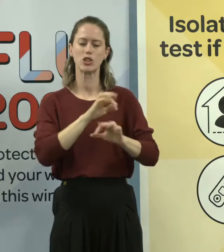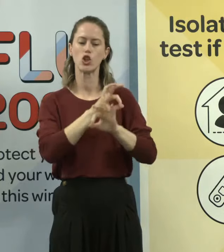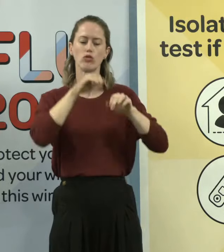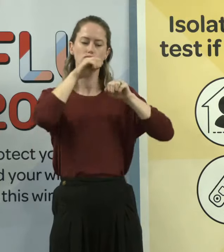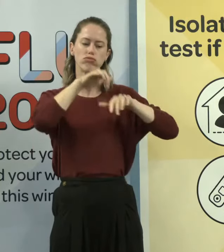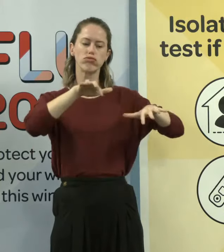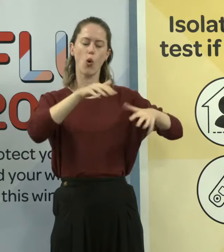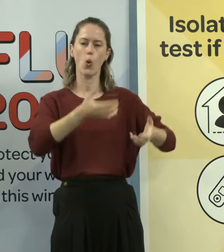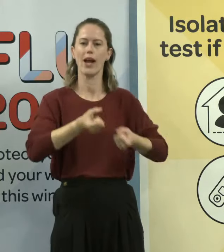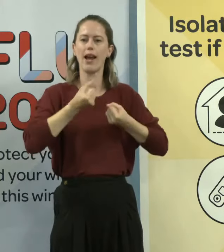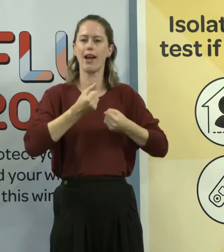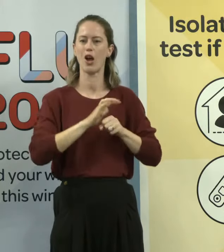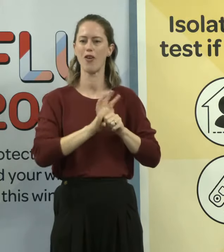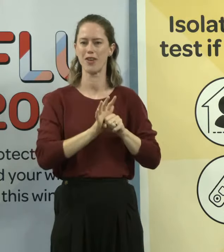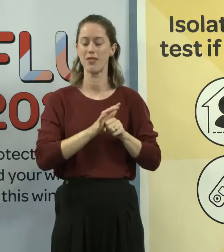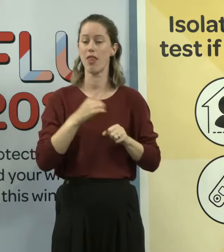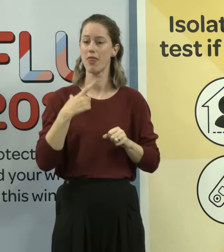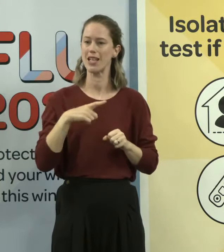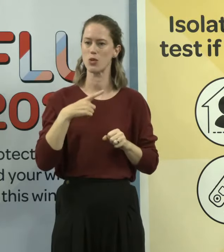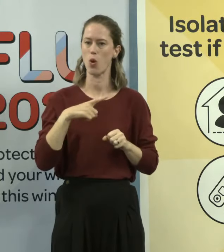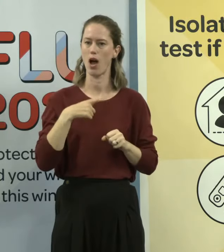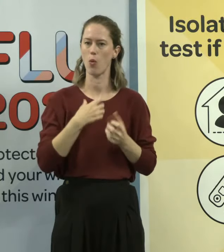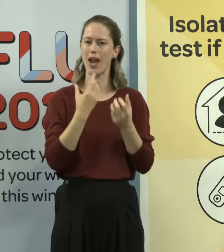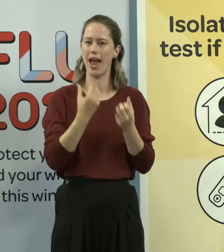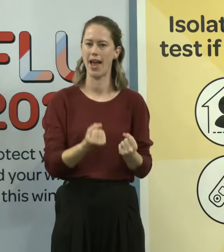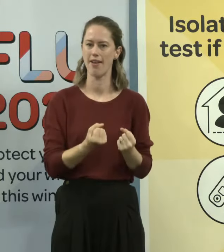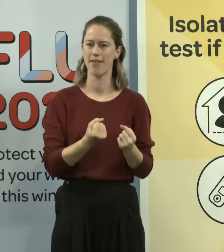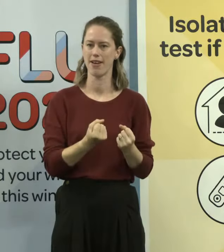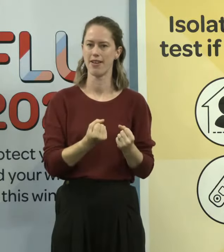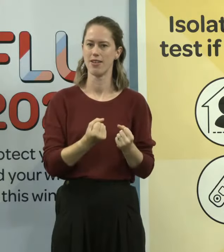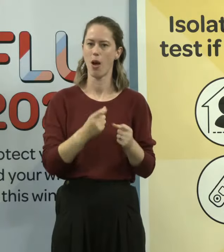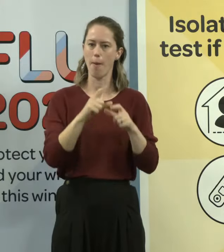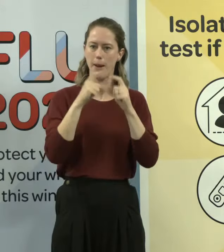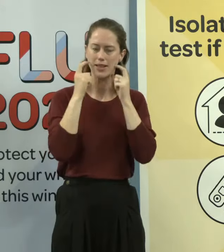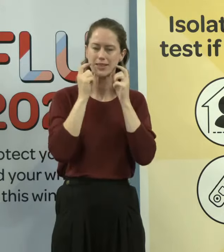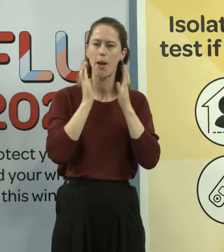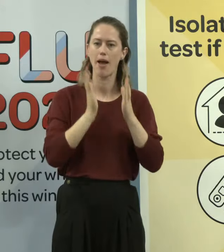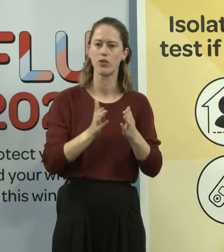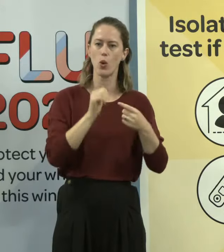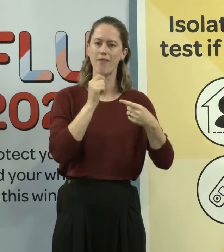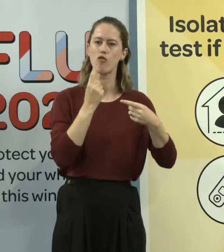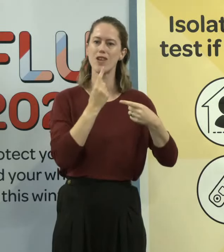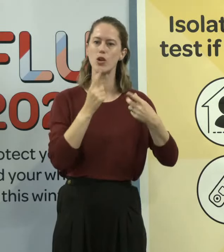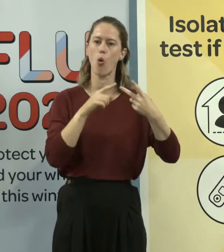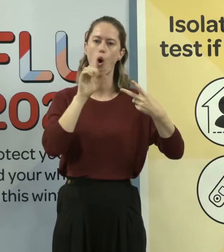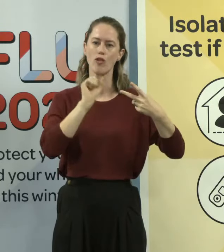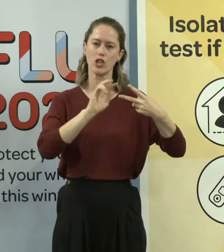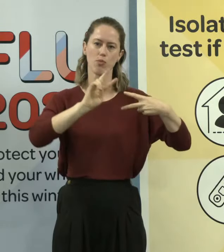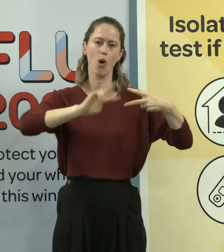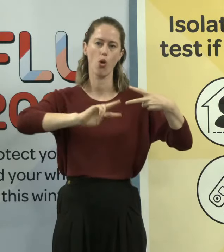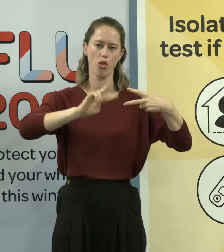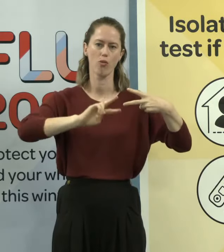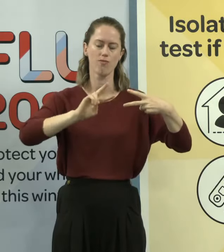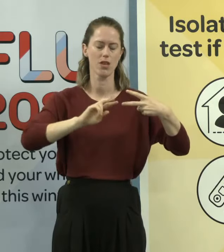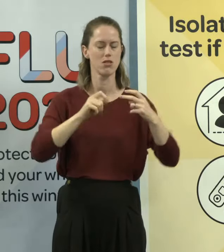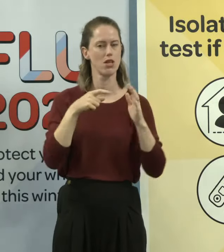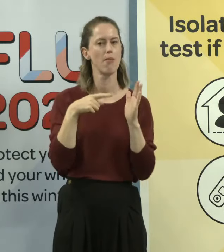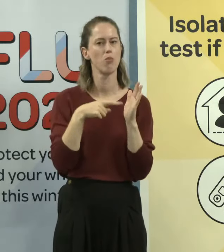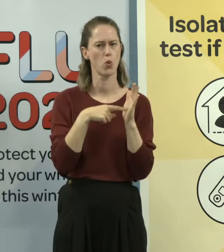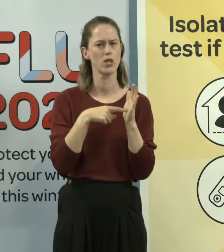tatou ko te mau kanohi kanohi ki nga taiao o roto, tae atu ki nga